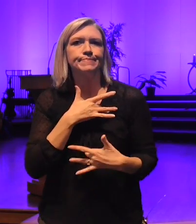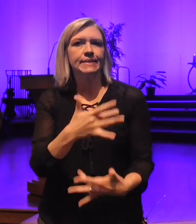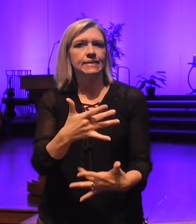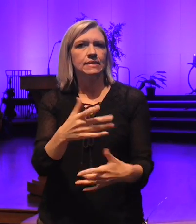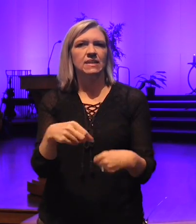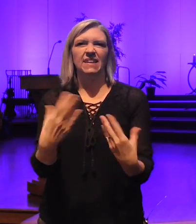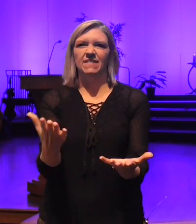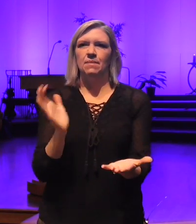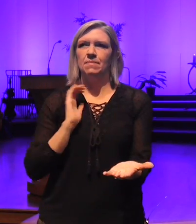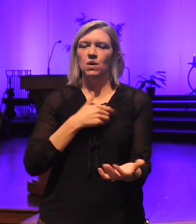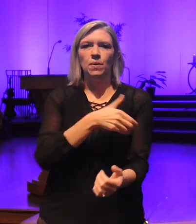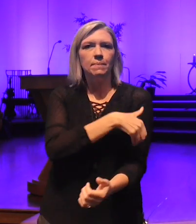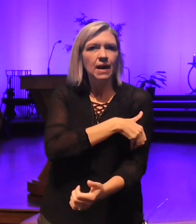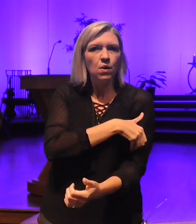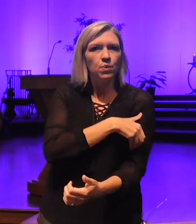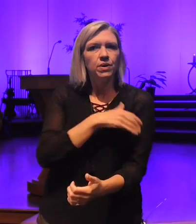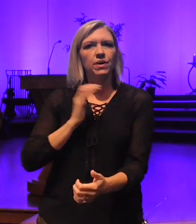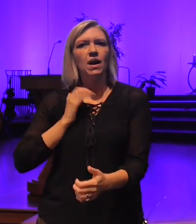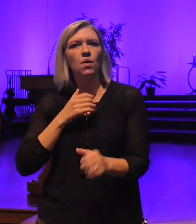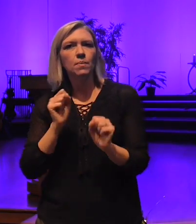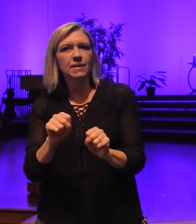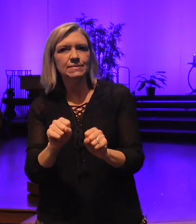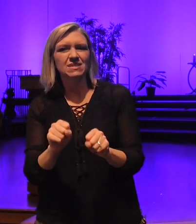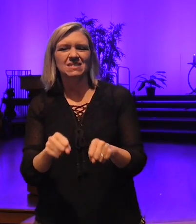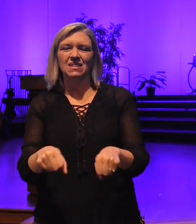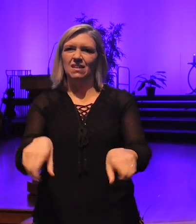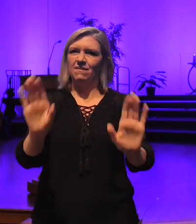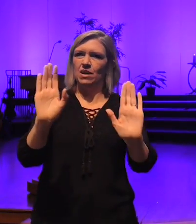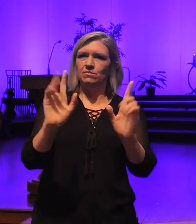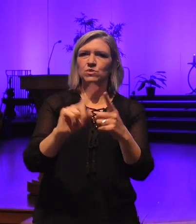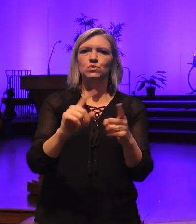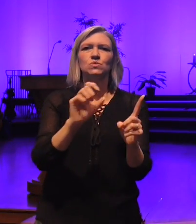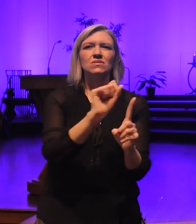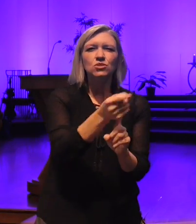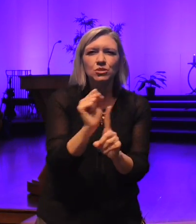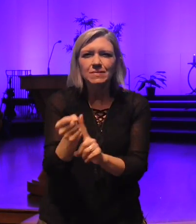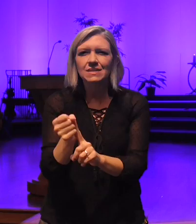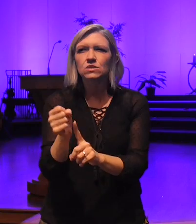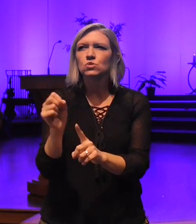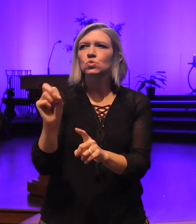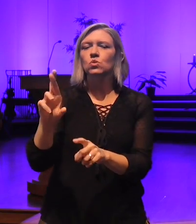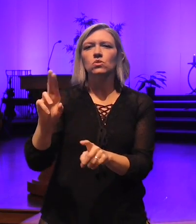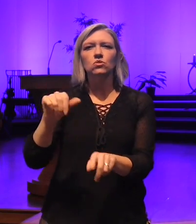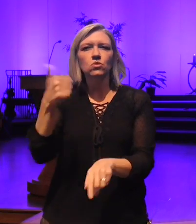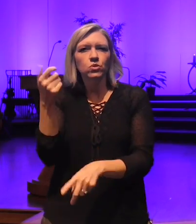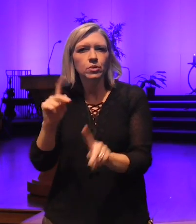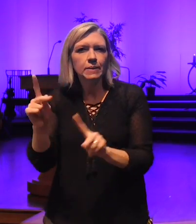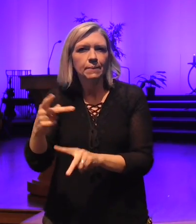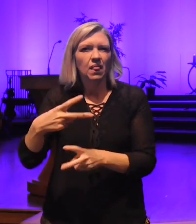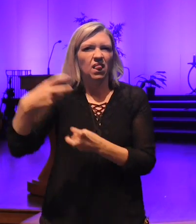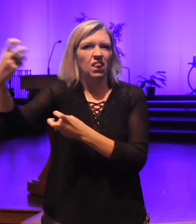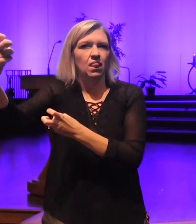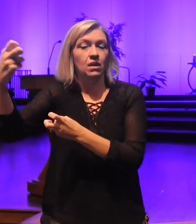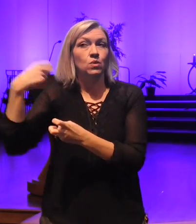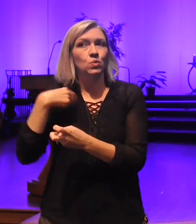nuestras posibilidades, a las circunstancias y a las personas, por lo que esencialmente aceptan convertirse en sus prisionero